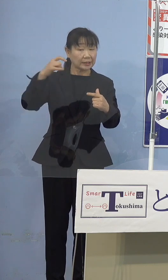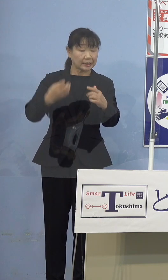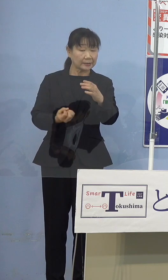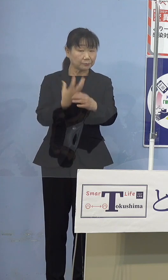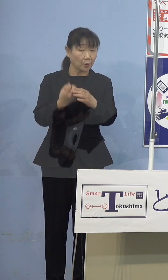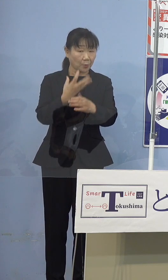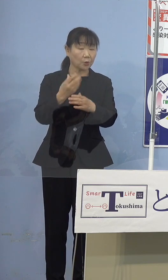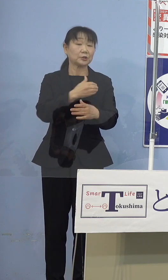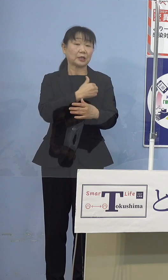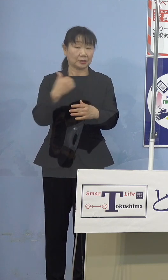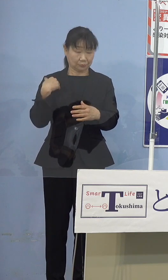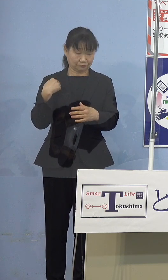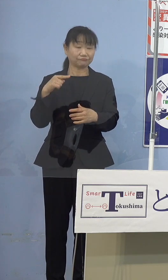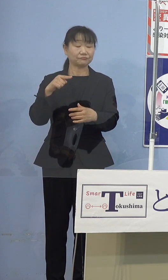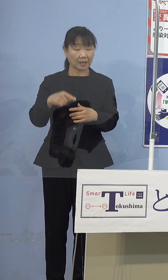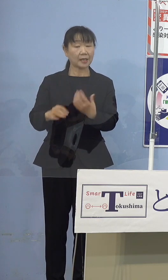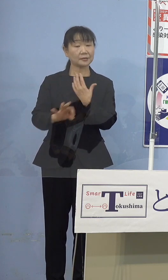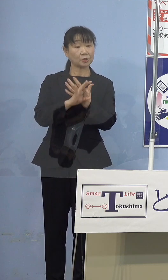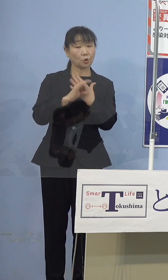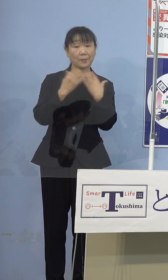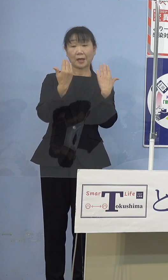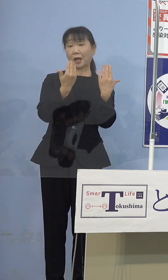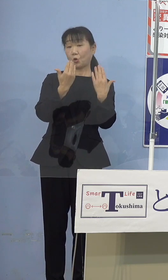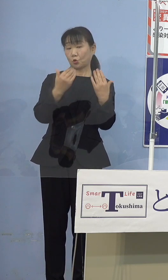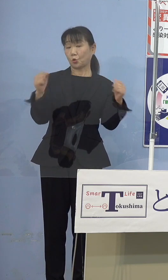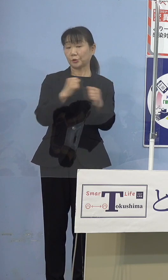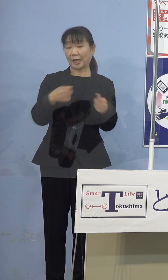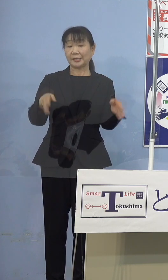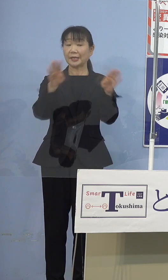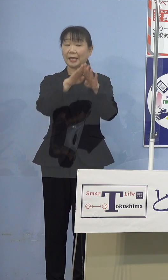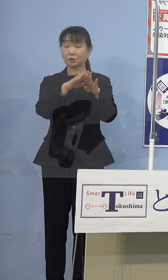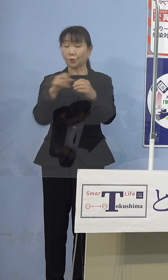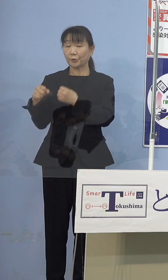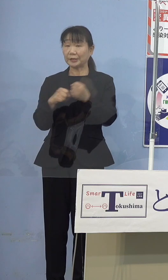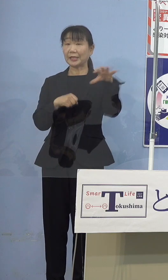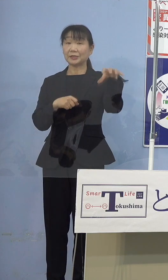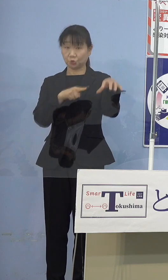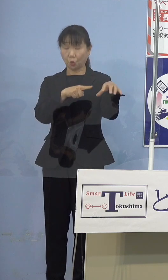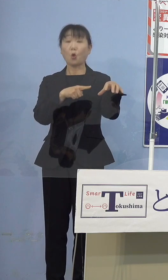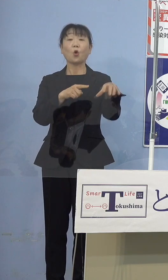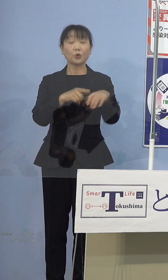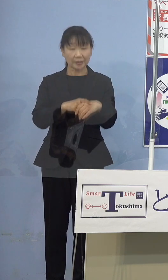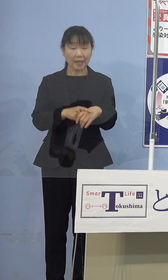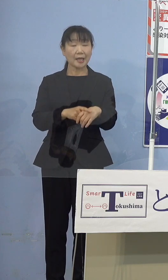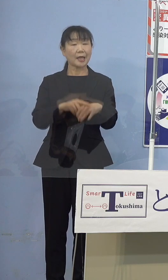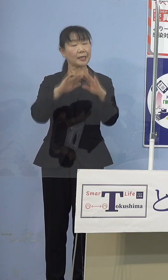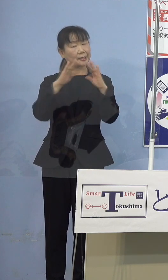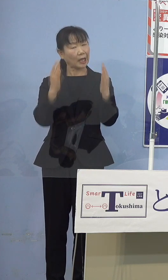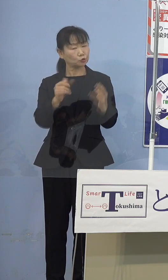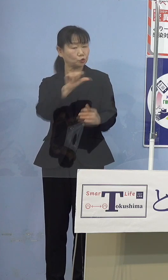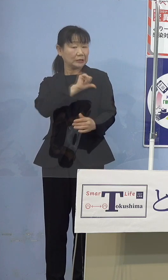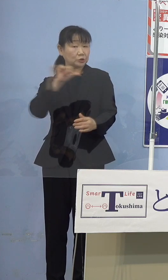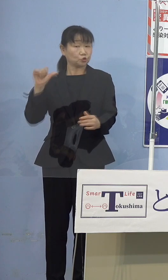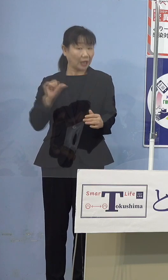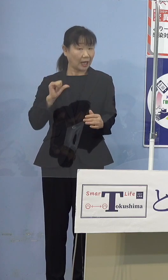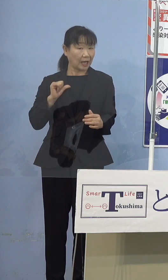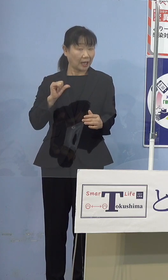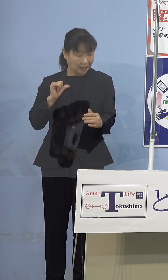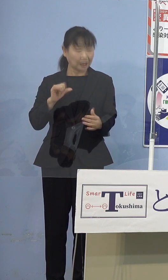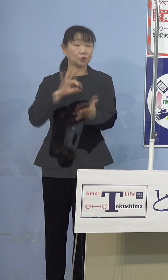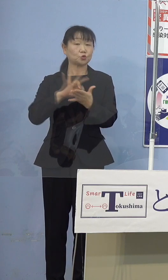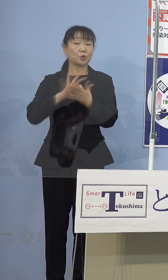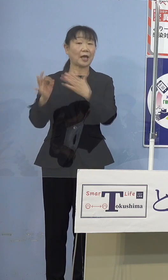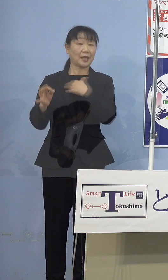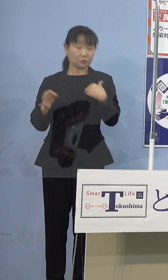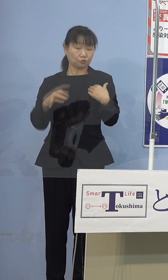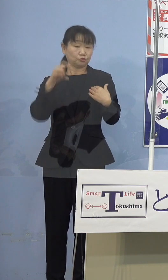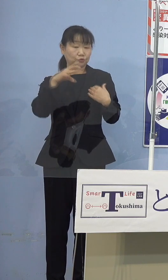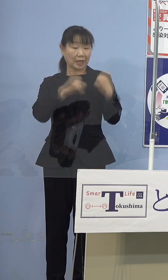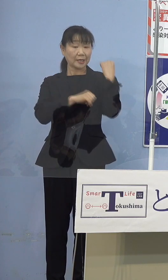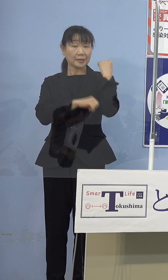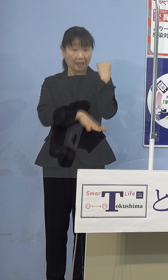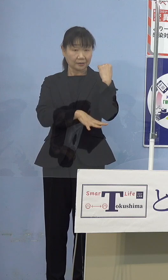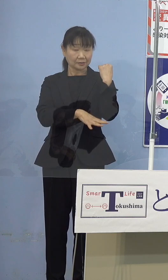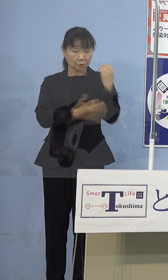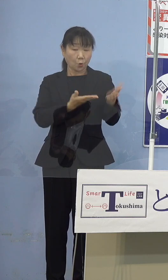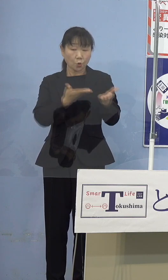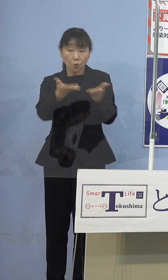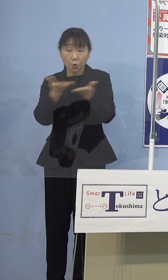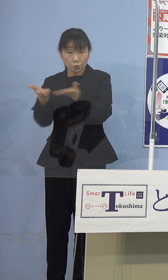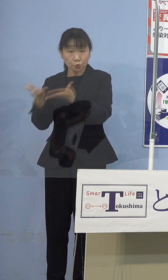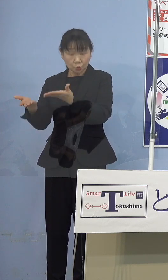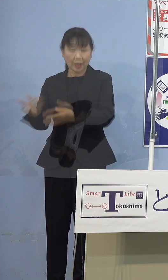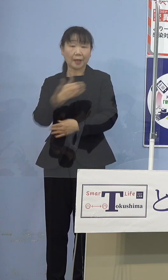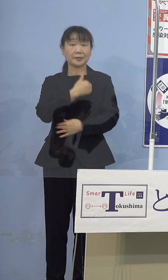例えば学校の体育館などの避難所におきまして 約5日分の電源の供給が可能となります